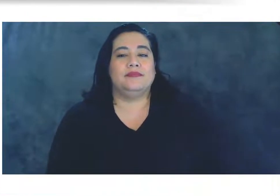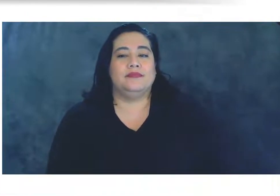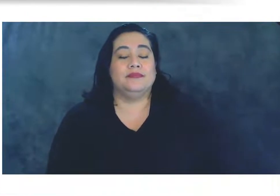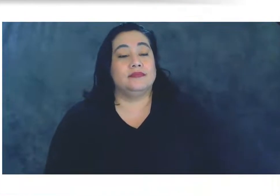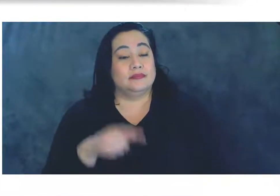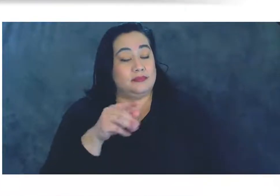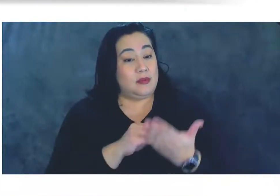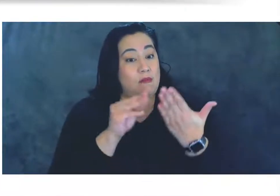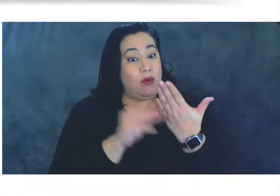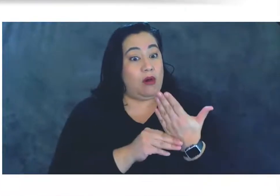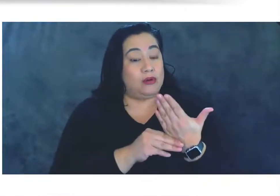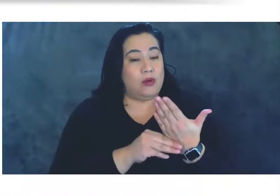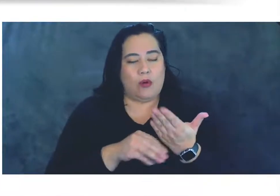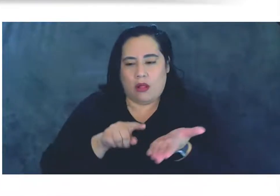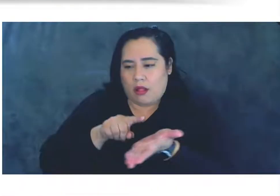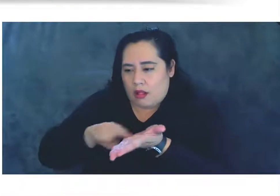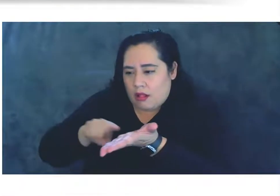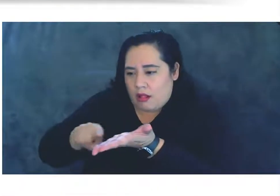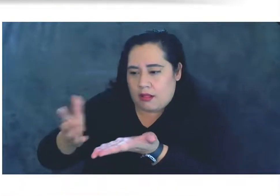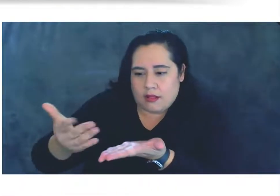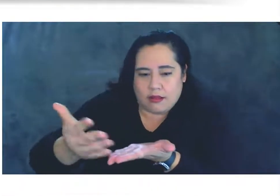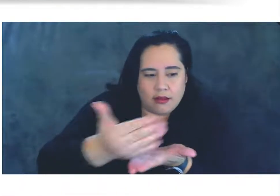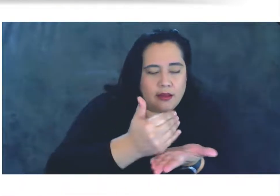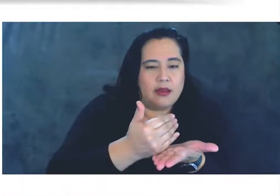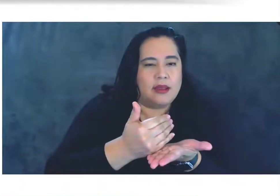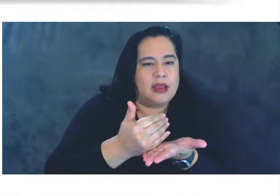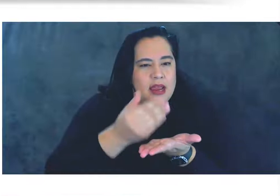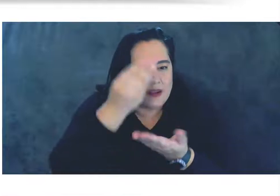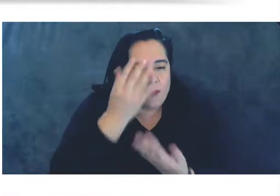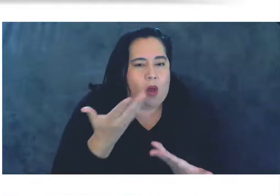El módulo extrae información de recursos existentes.